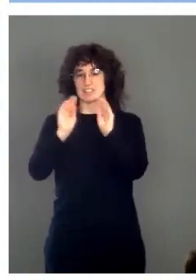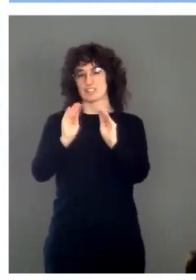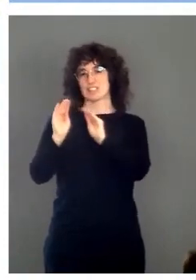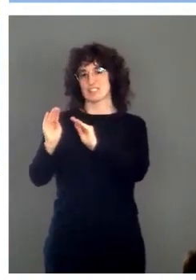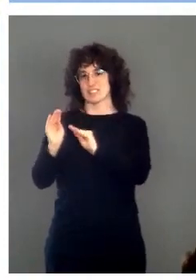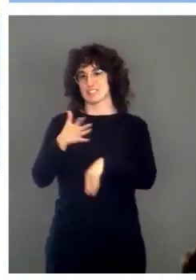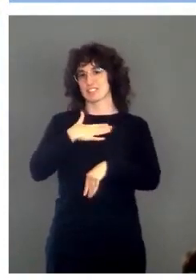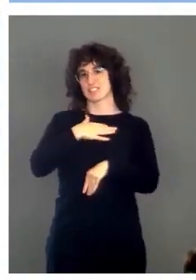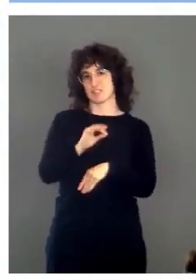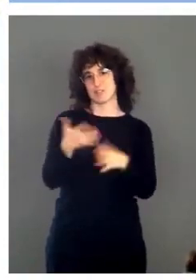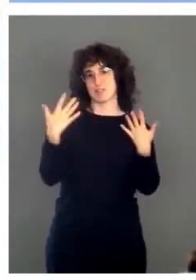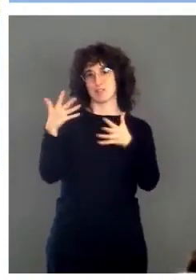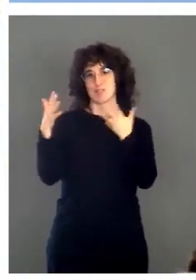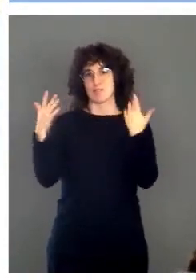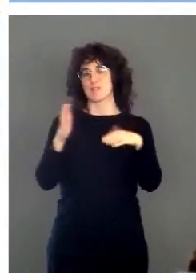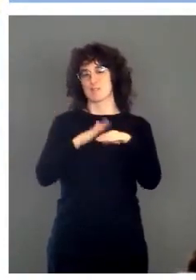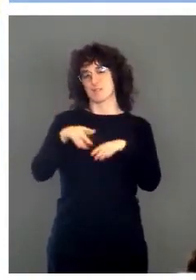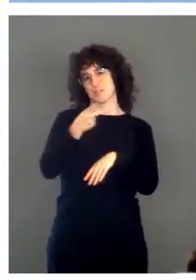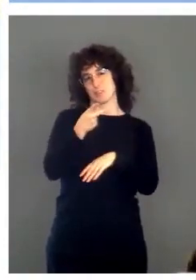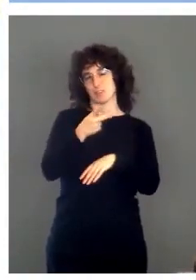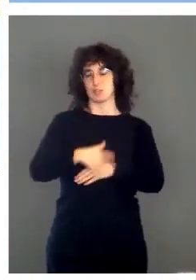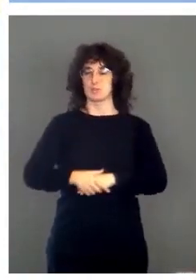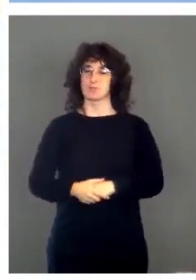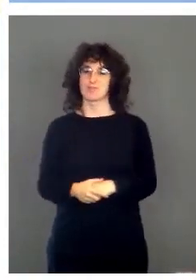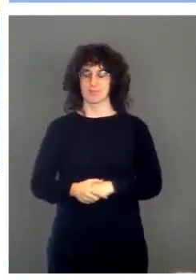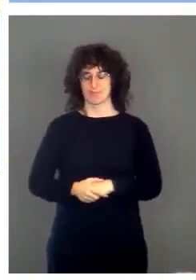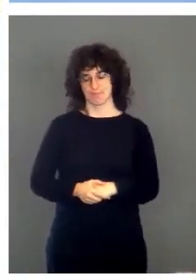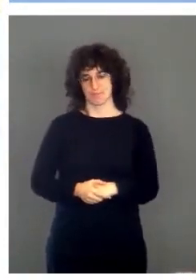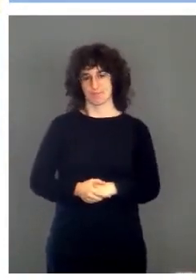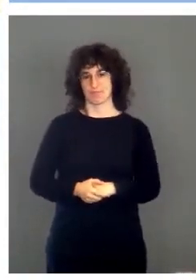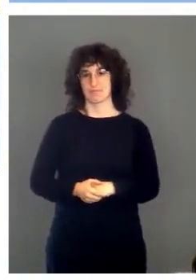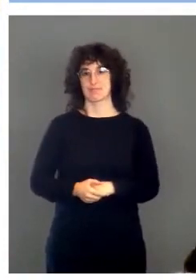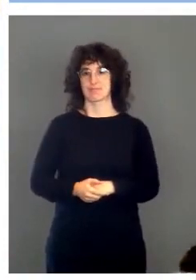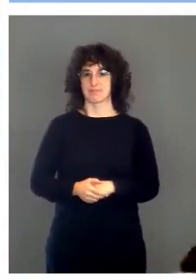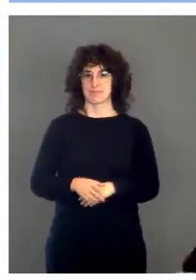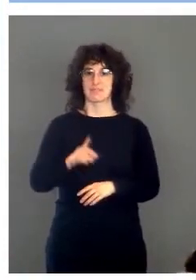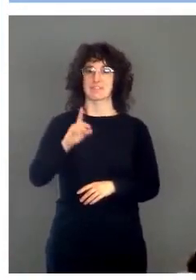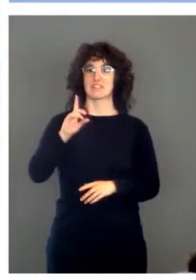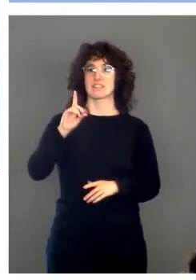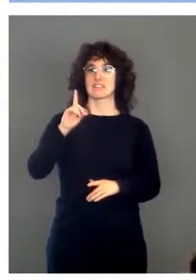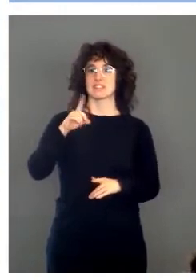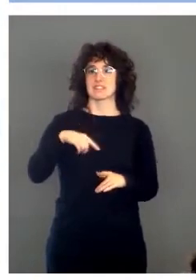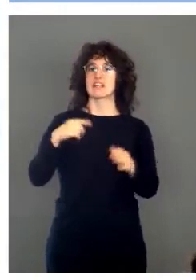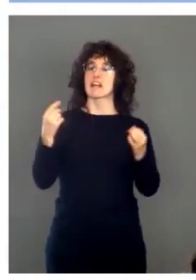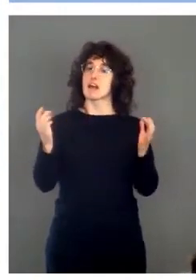Es también el instante de pedir más aplausos